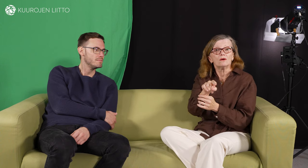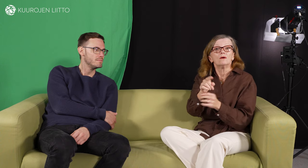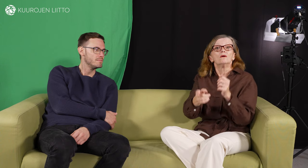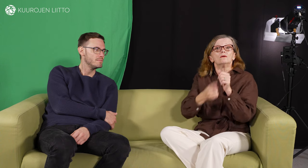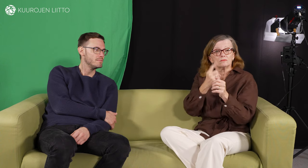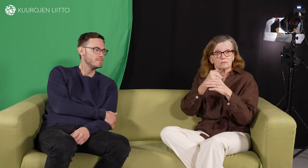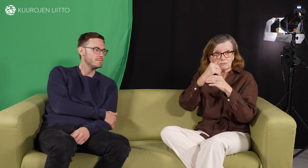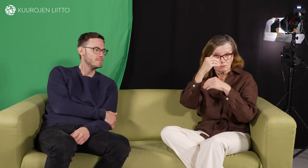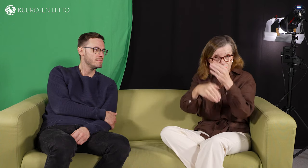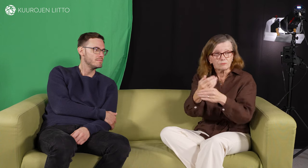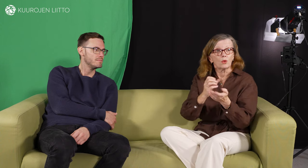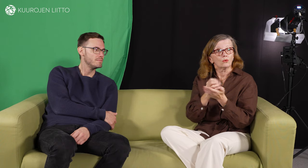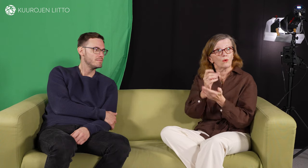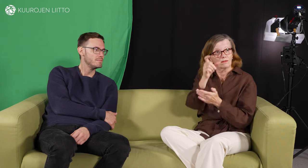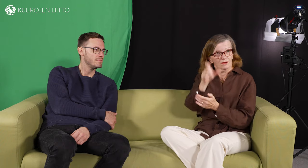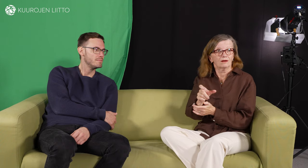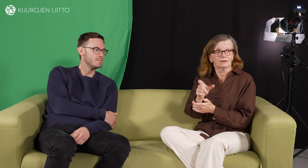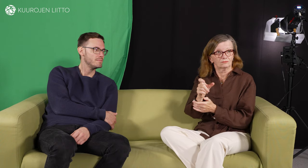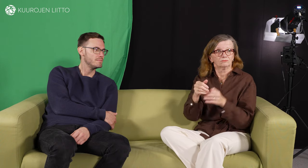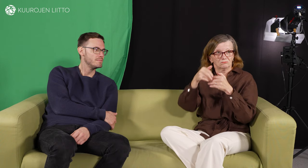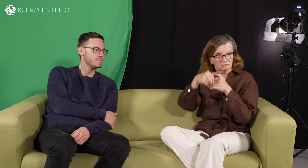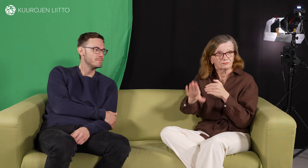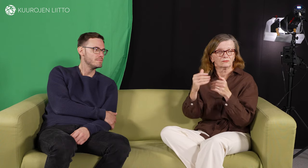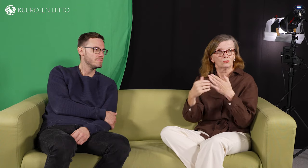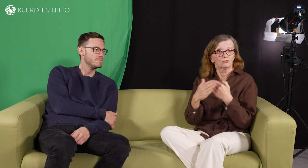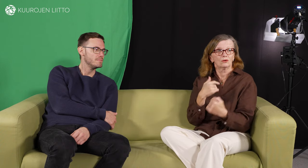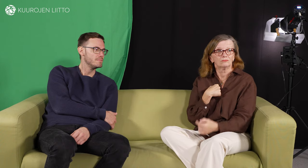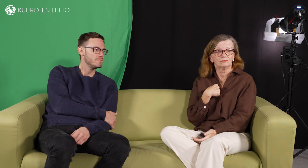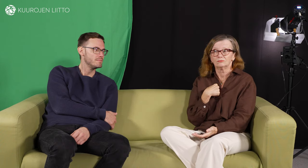Siitä lähtien olen toiminut kirjaston tuottajana.